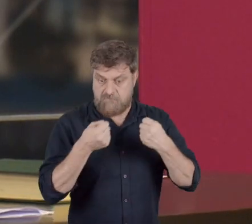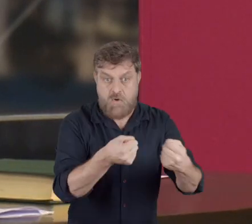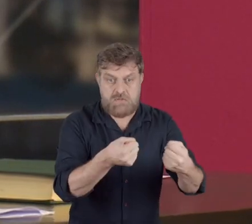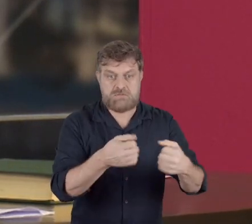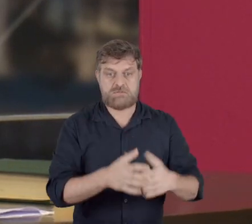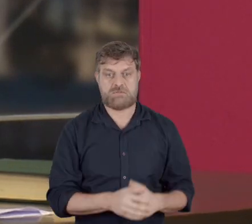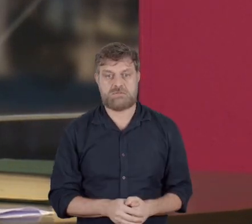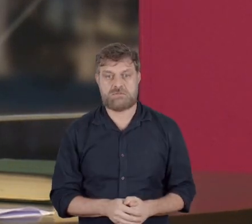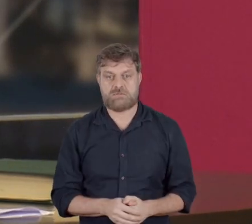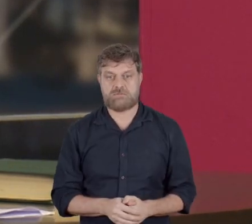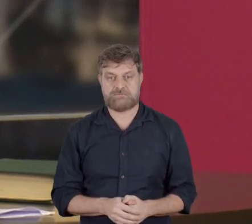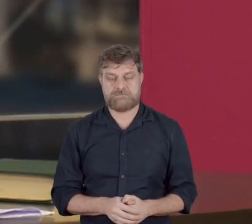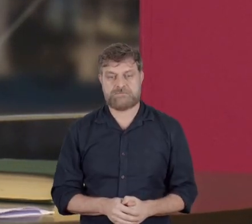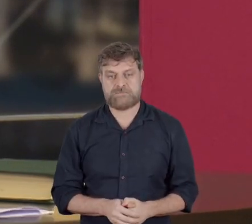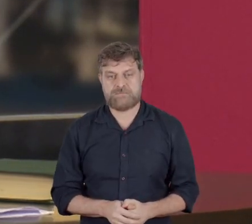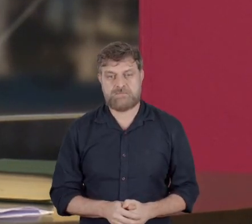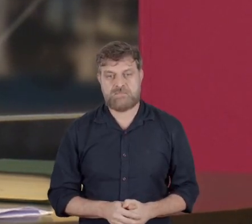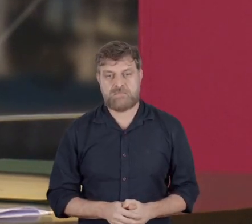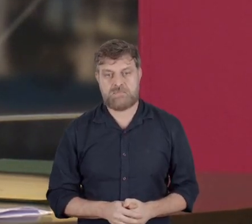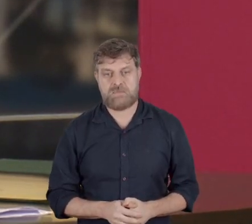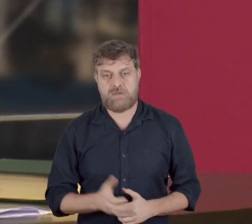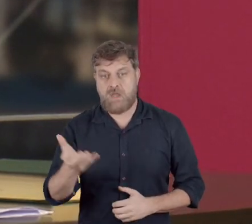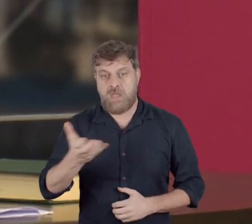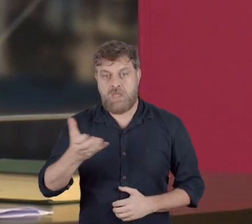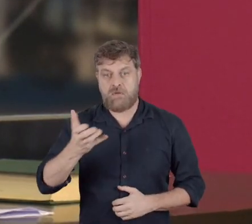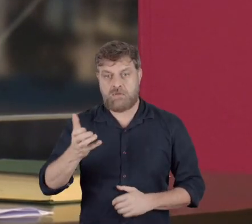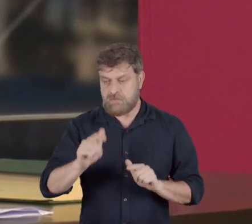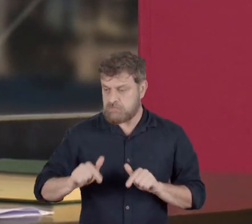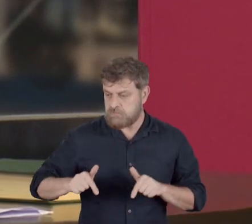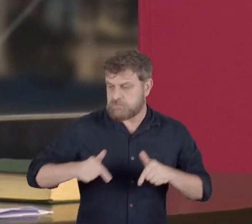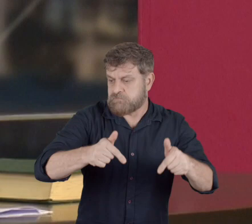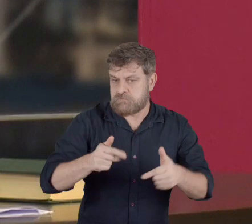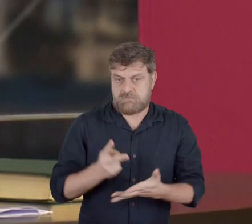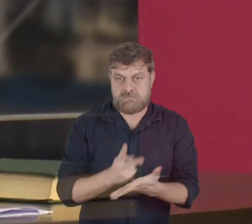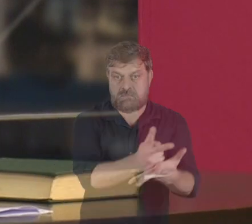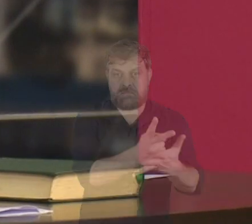promissiva muito forte e eu queria preservar essa potência.